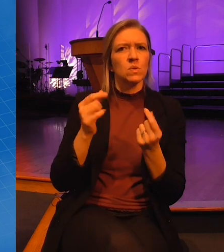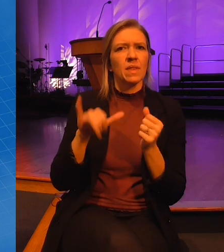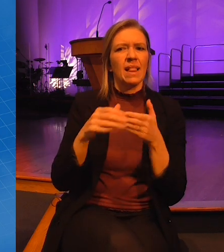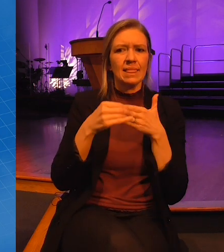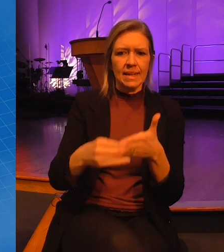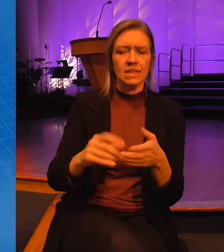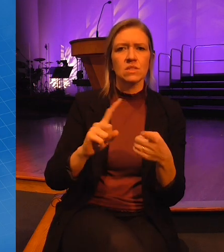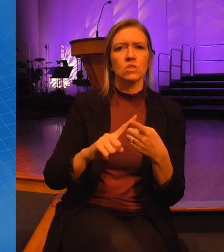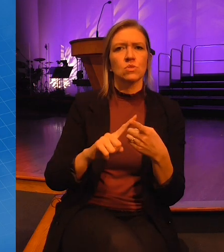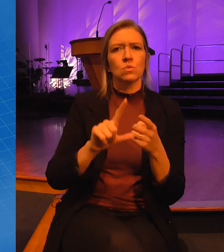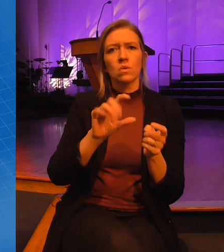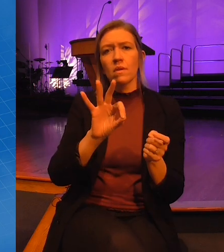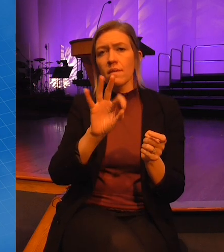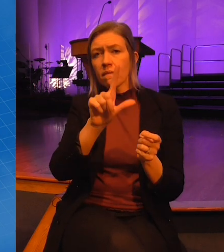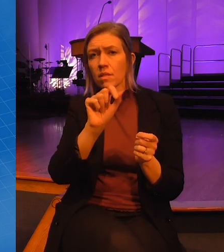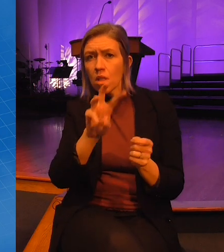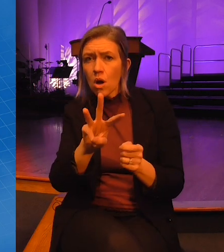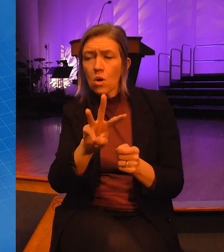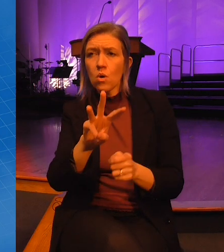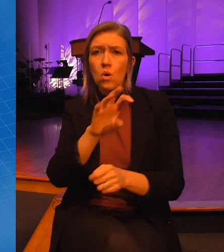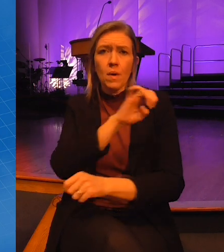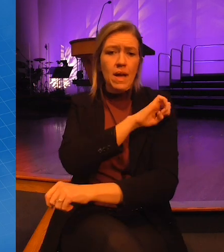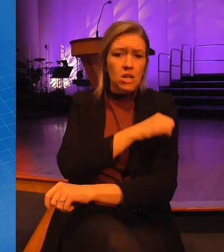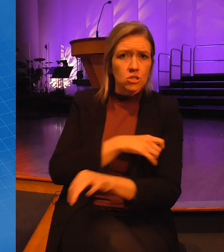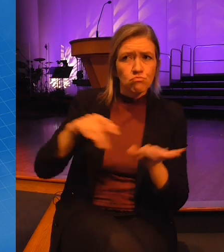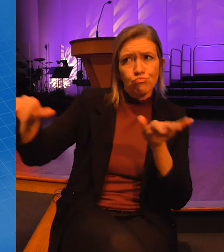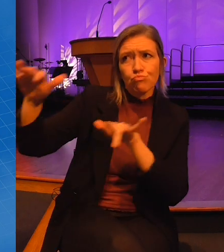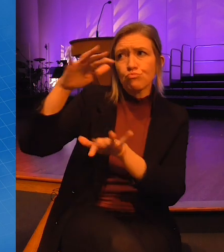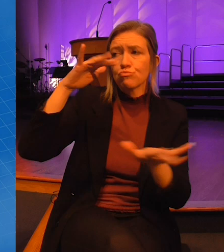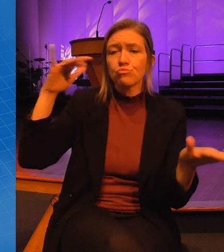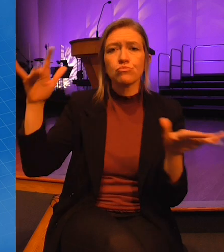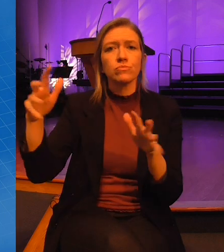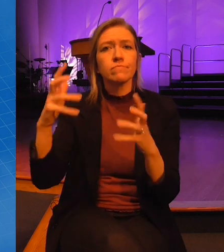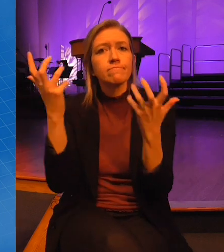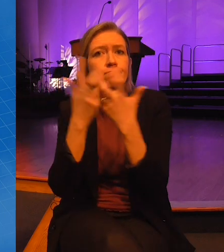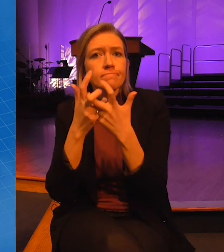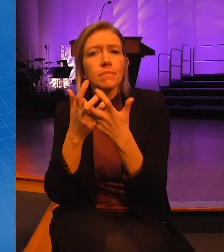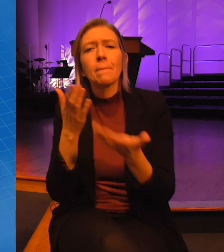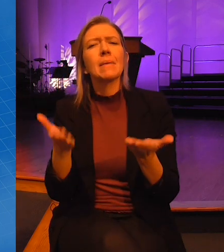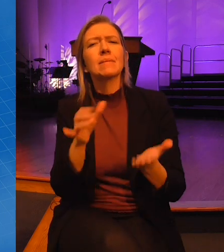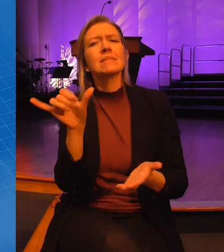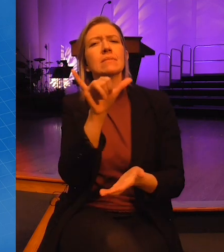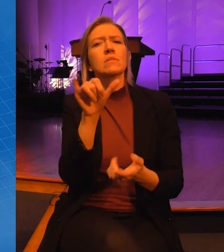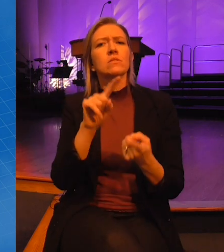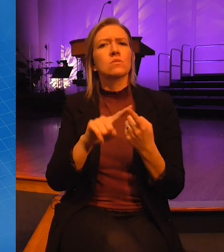y sincronicidad puede ser muy similar a la pregunta central y está bien, pero puede